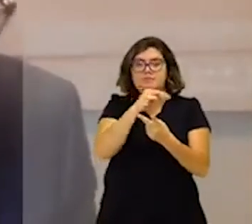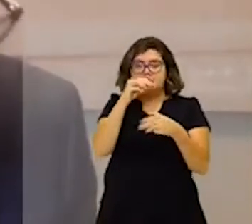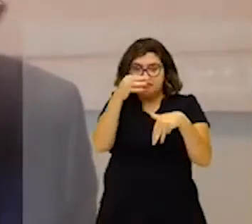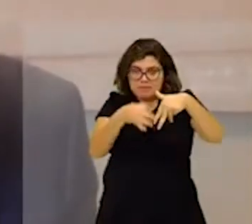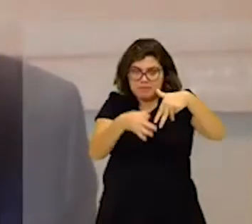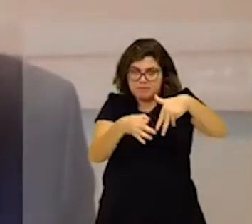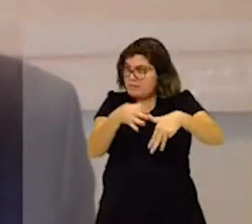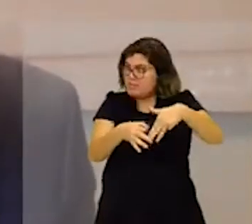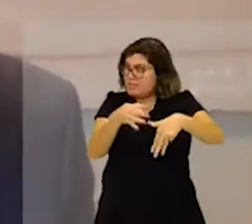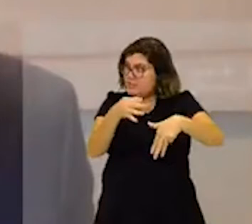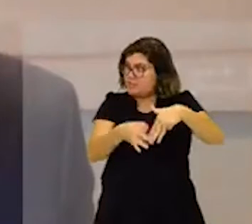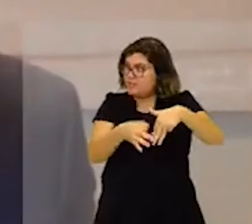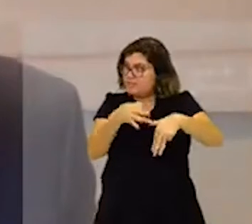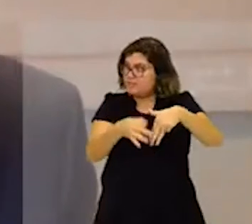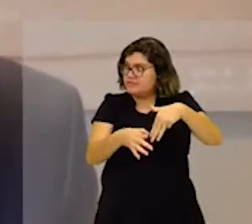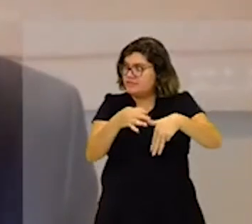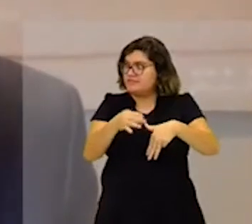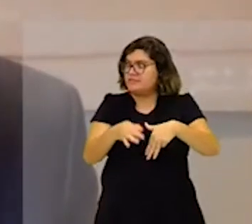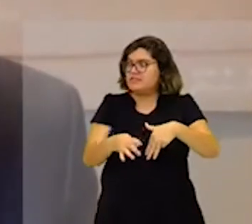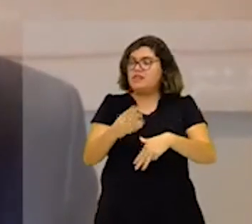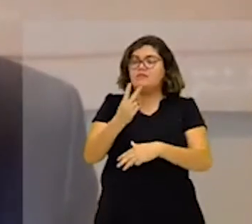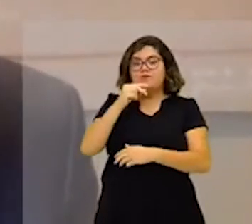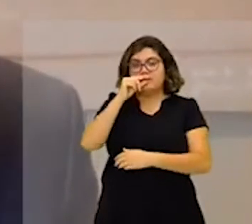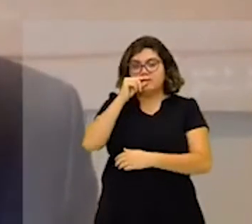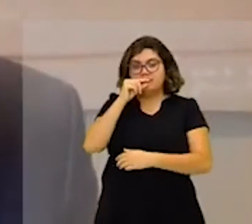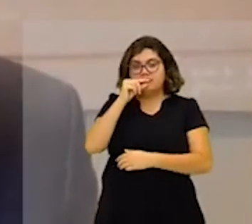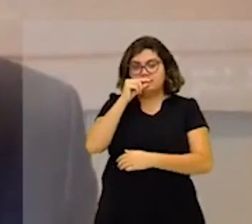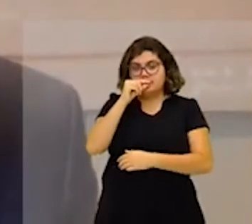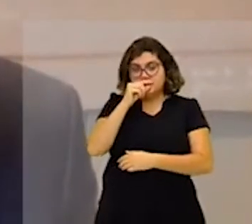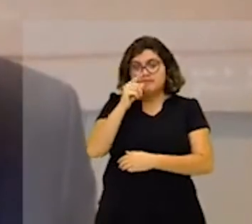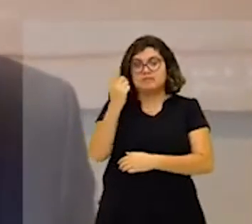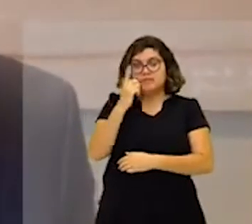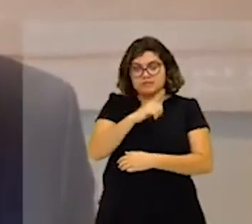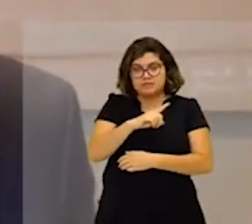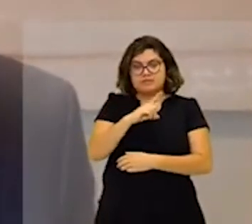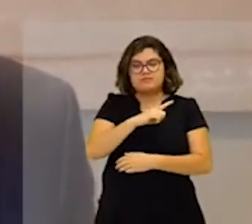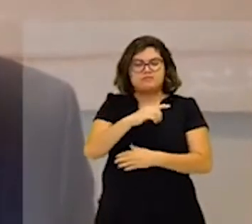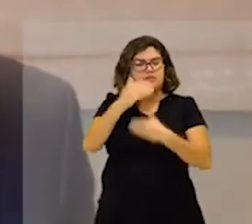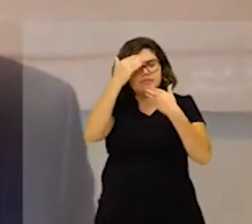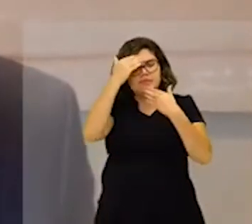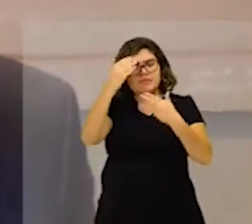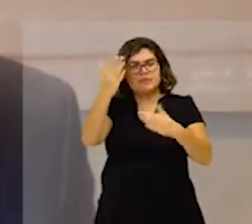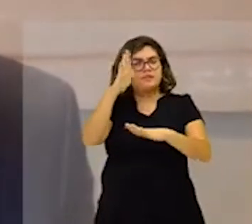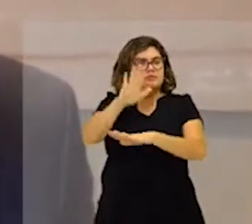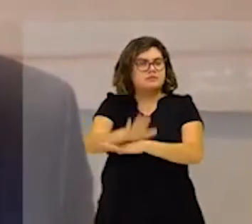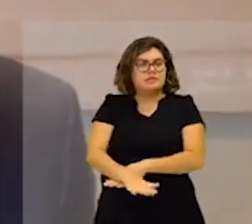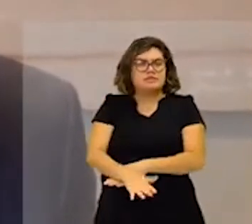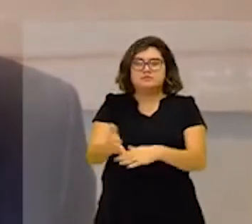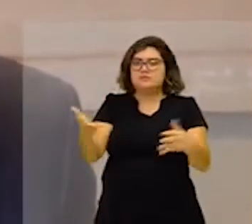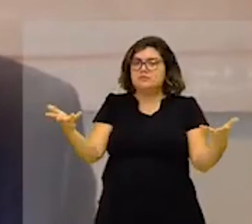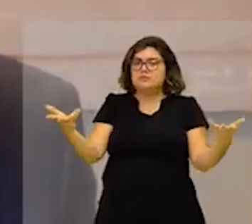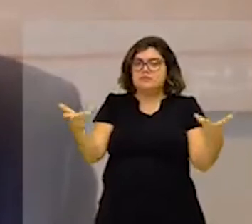farão fazem um SMS e Muitíssimo obrigado por essa tarde maravilhosa e eu poder escutar essa gigantes